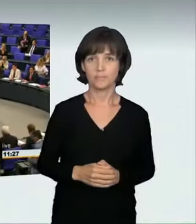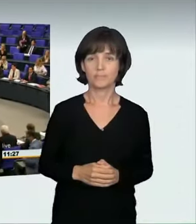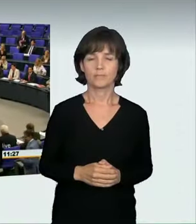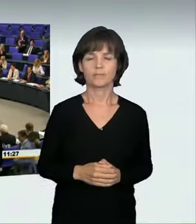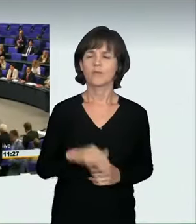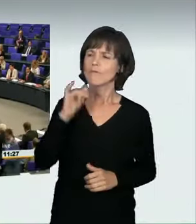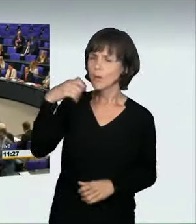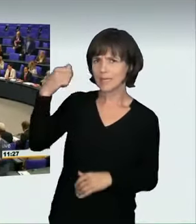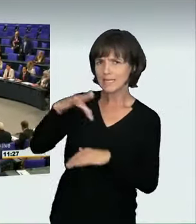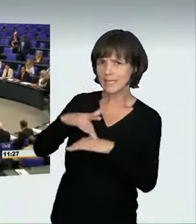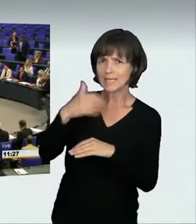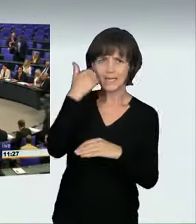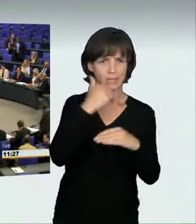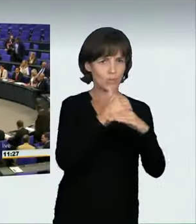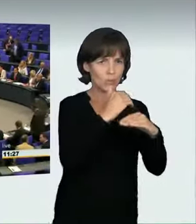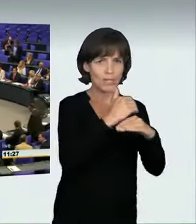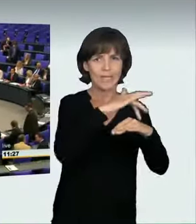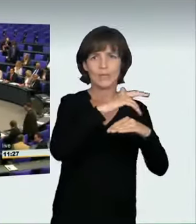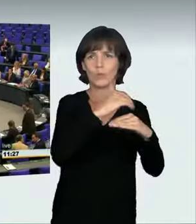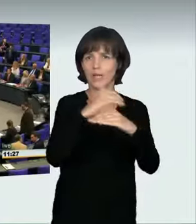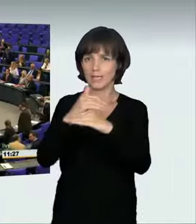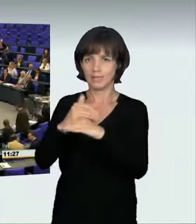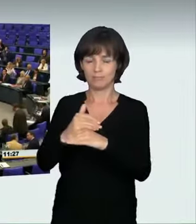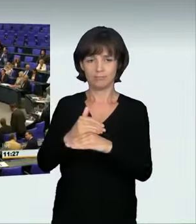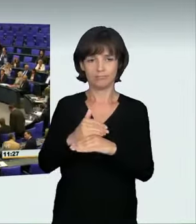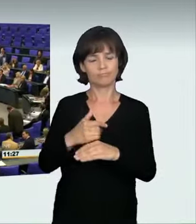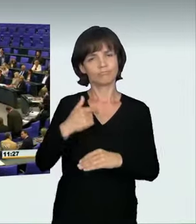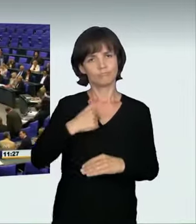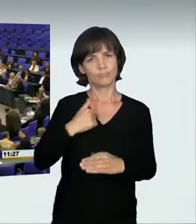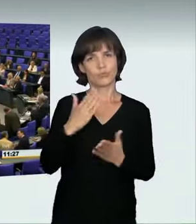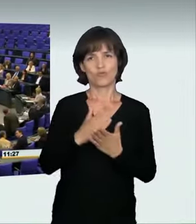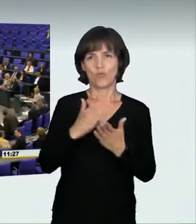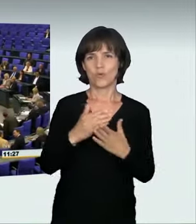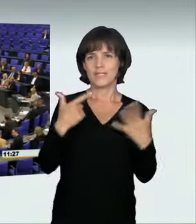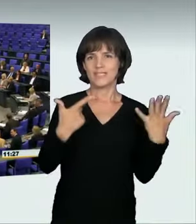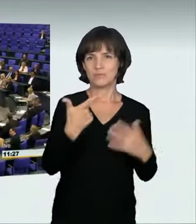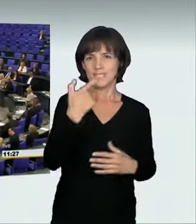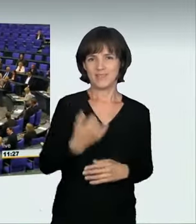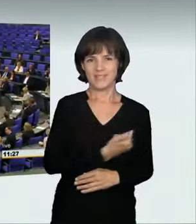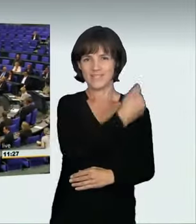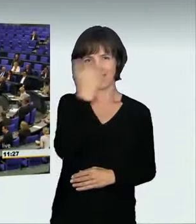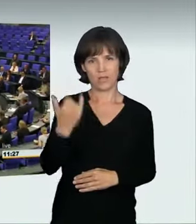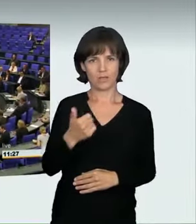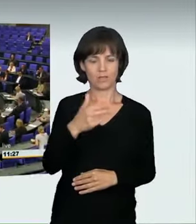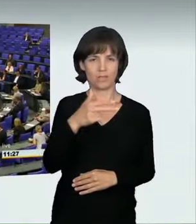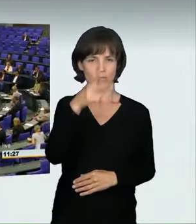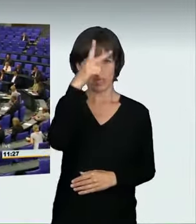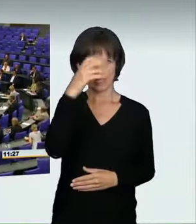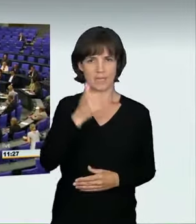Frau Präsidentin! Liebe Kollegen! Liebe Kolleginnen! In meinen 27 Jahren als Polizeibeamtin musste ich oft genug